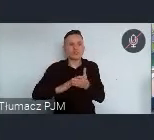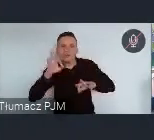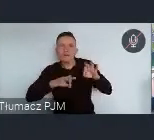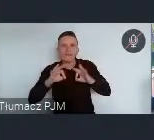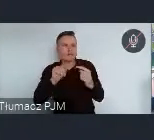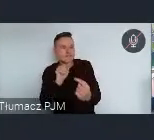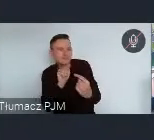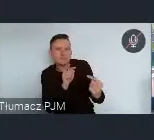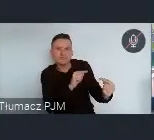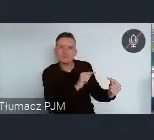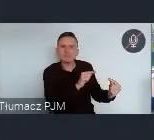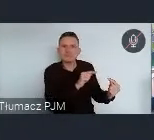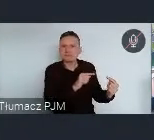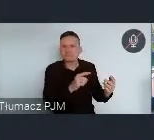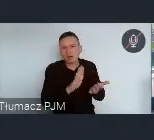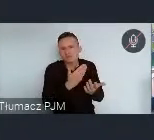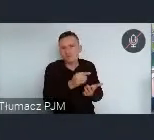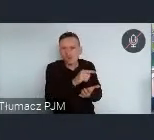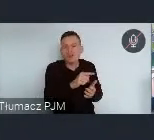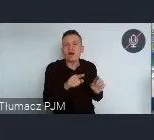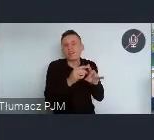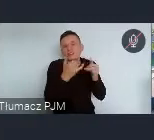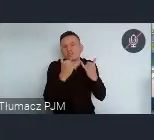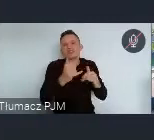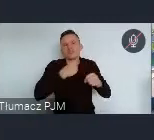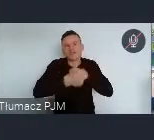Tych działań jest bardzo dużo.